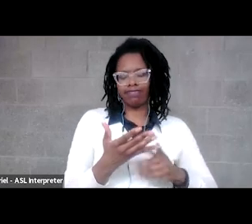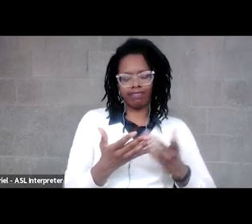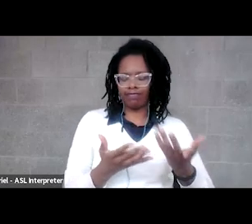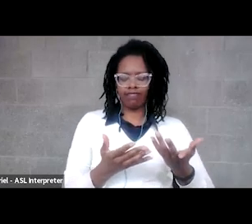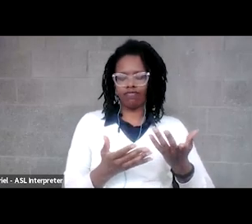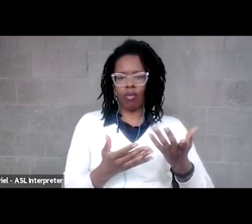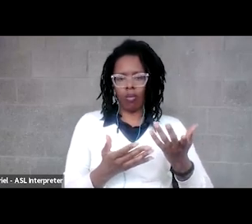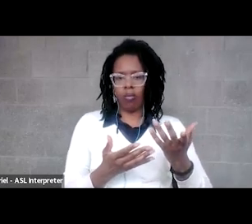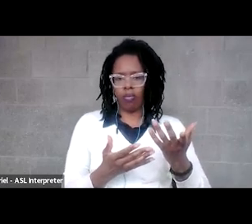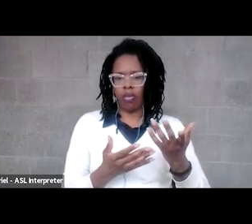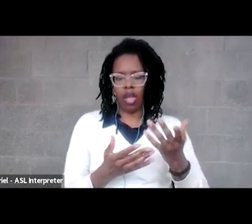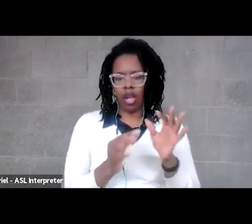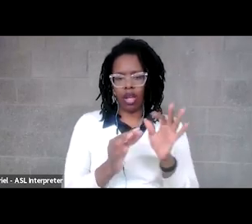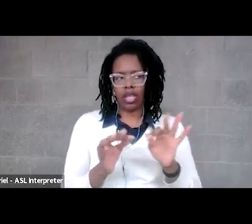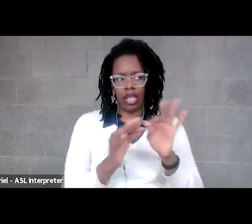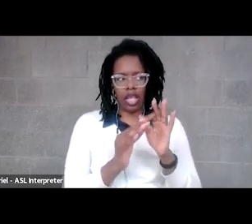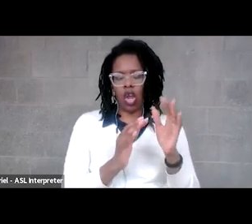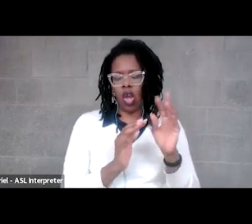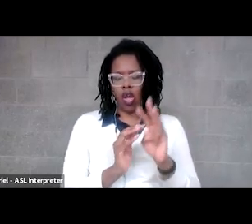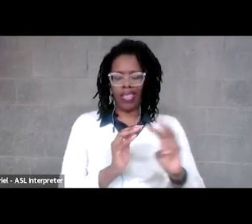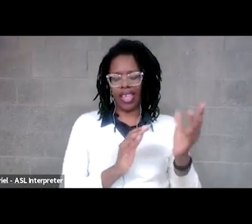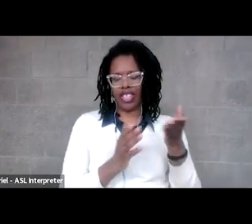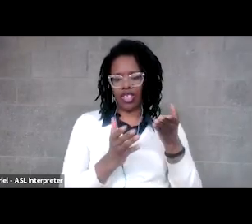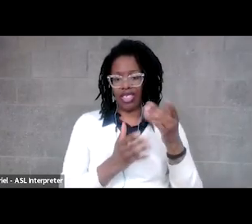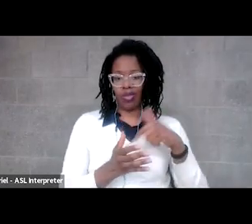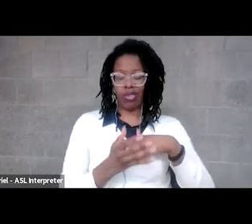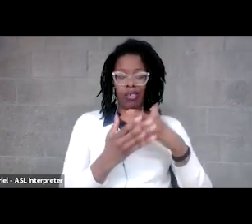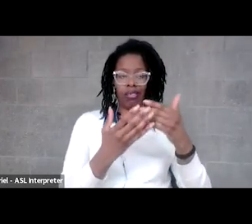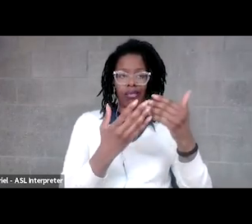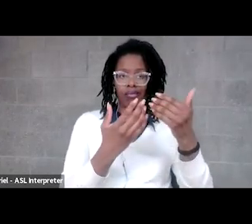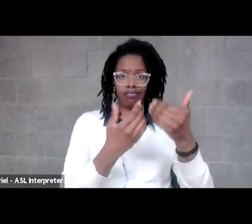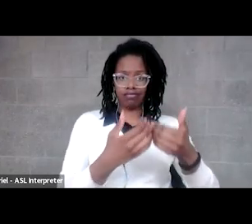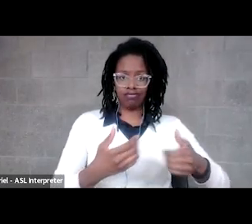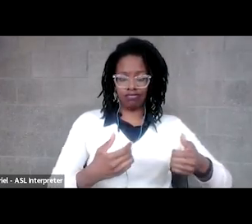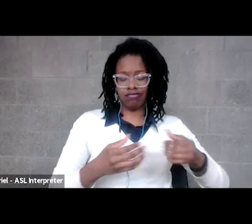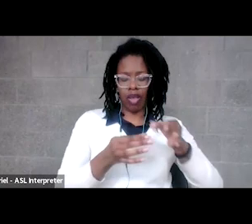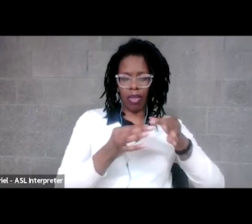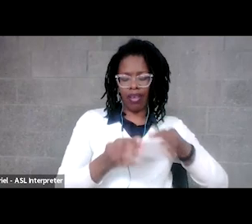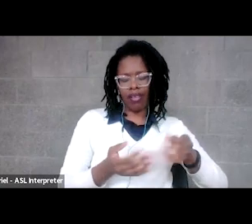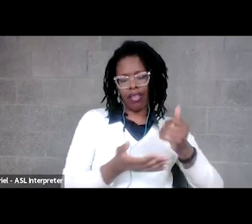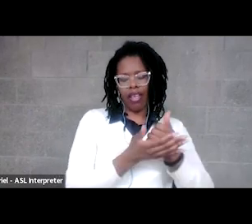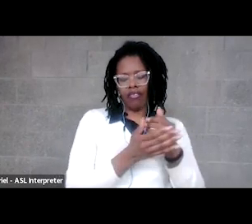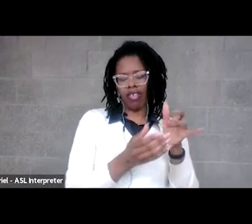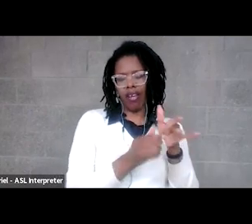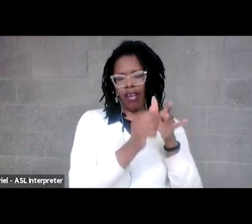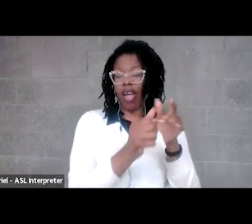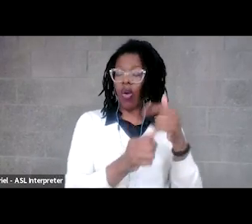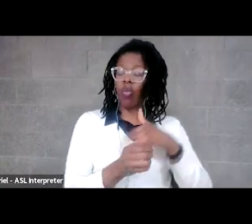son servicios clave en línea que desglosamos en esta útil guía. Así que les animamos a que le echen un vistazo